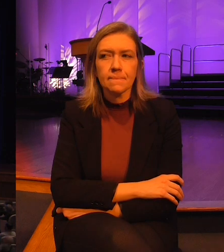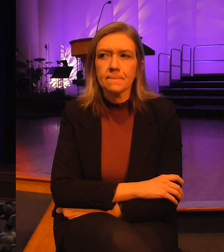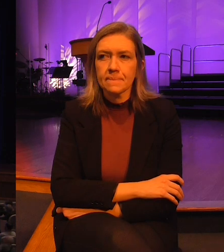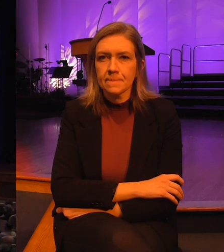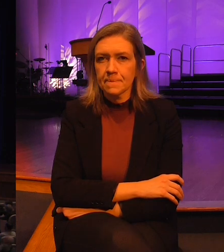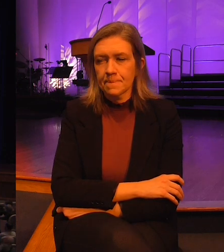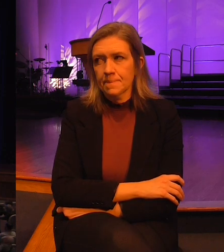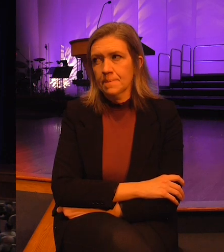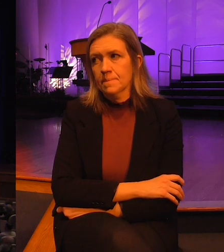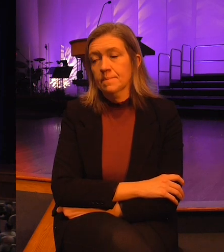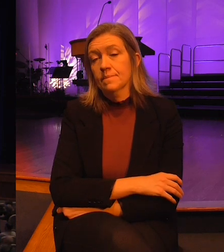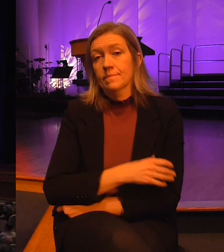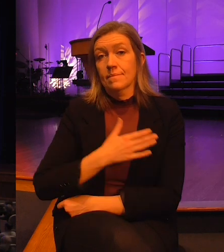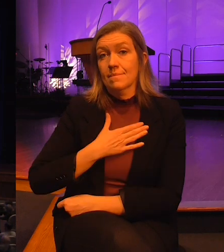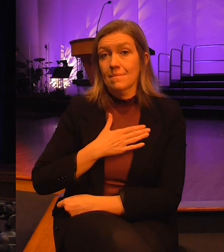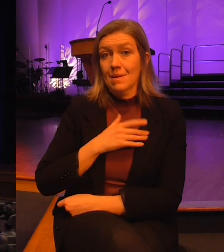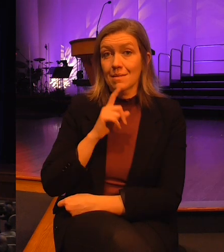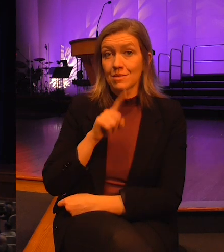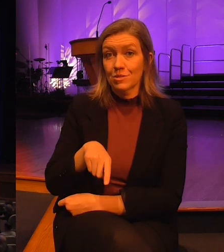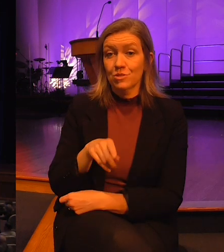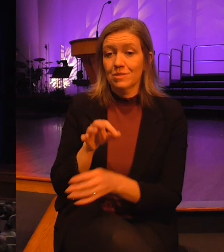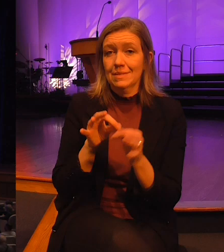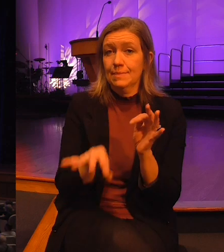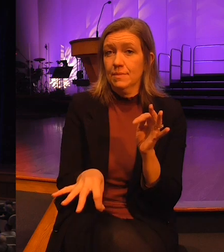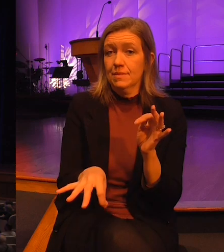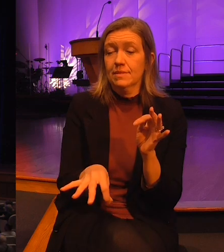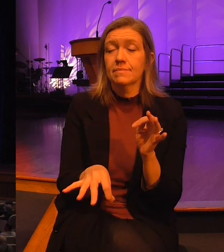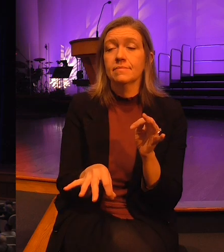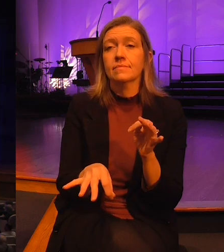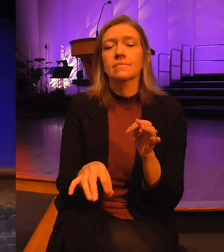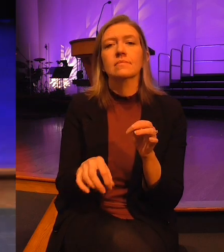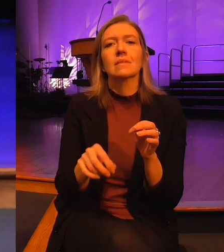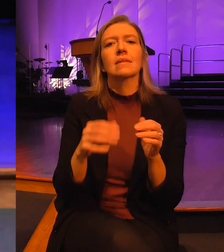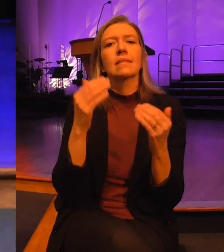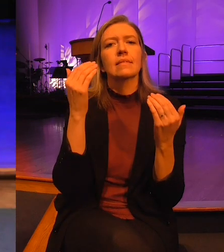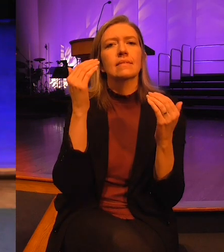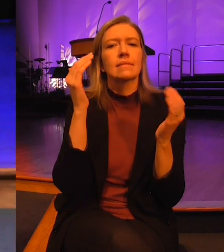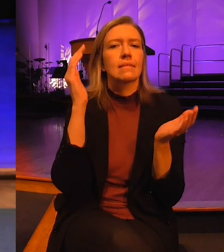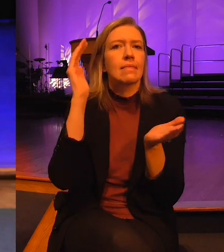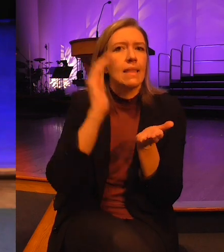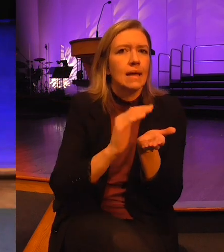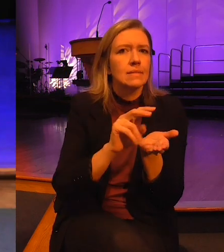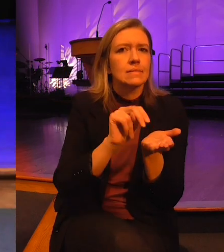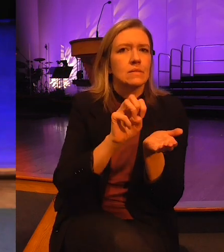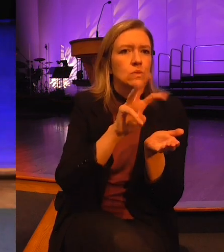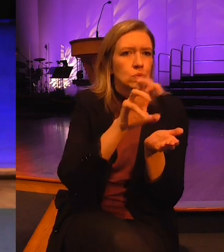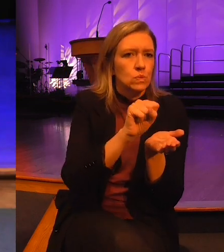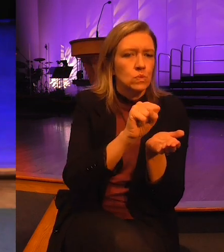mi respuesta es bastante simple para esta es um menos noticias más arte menos noticias más arte u